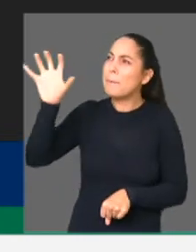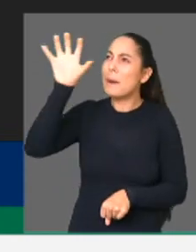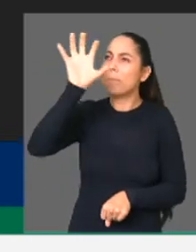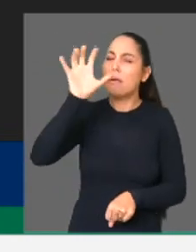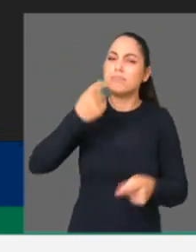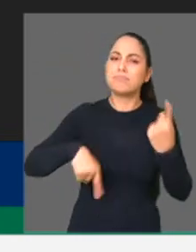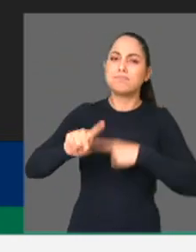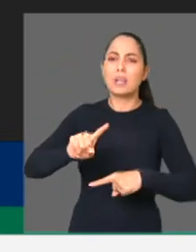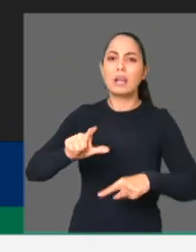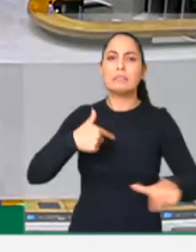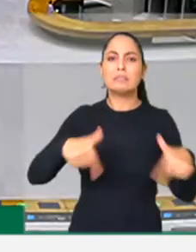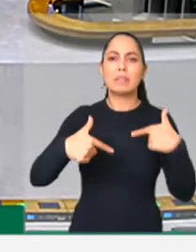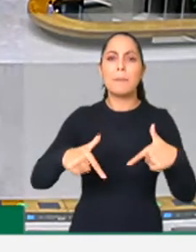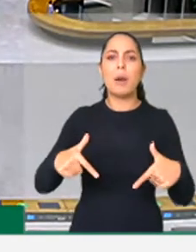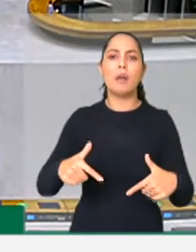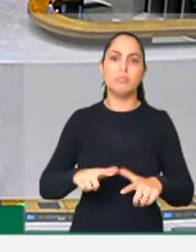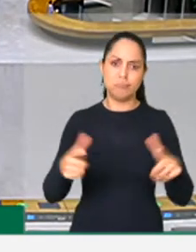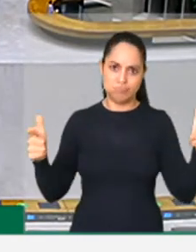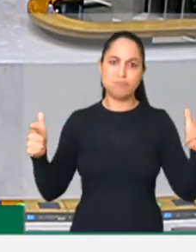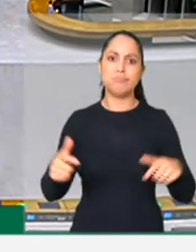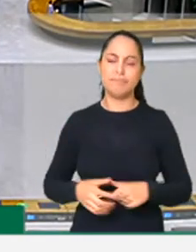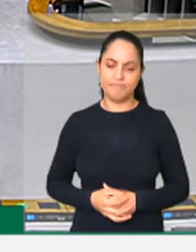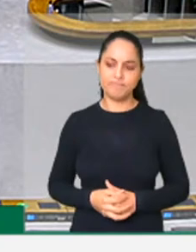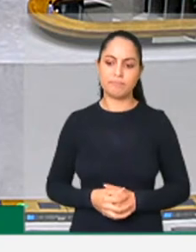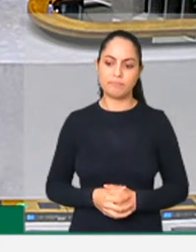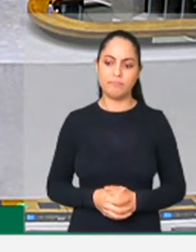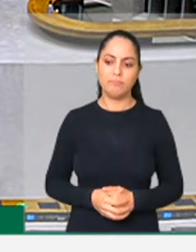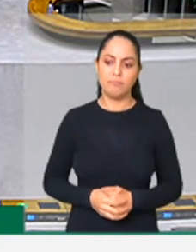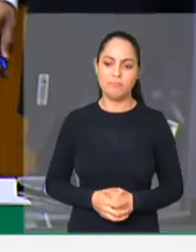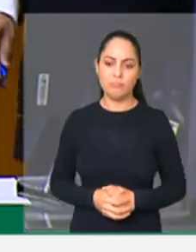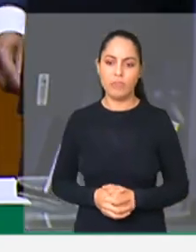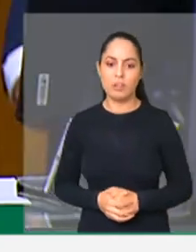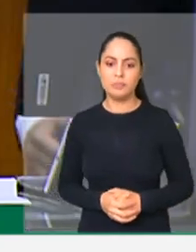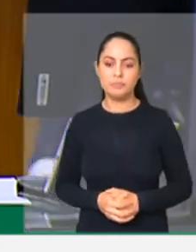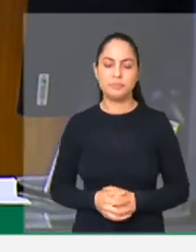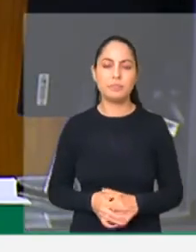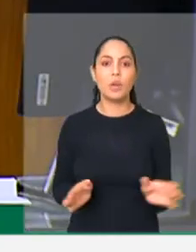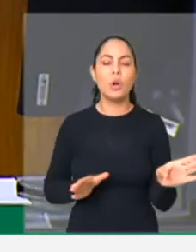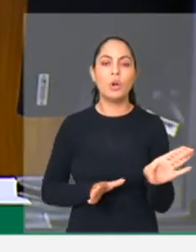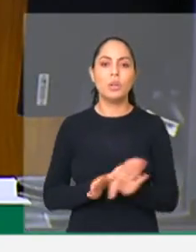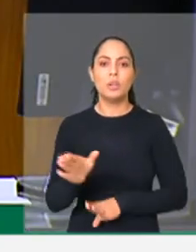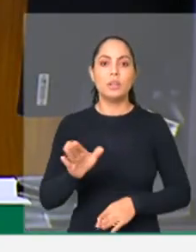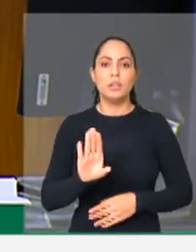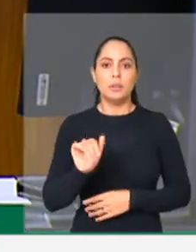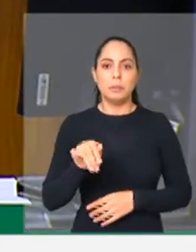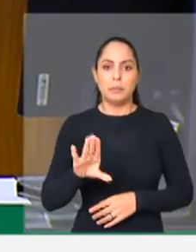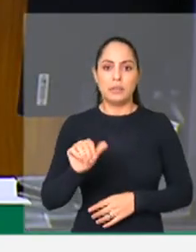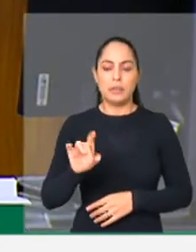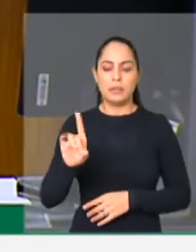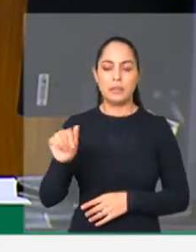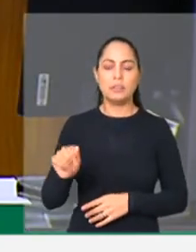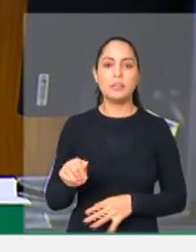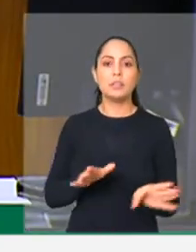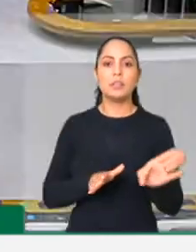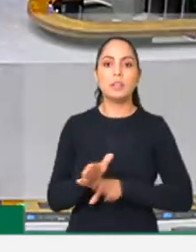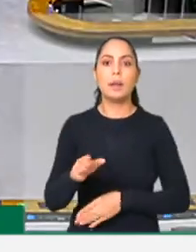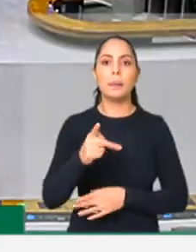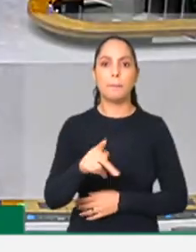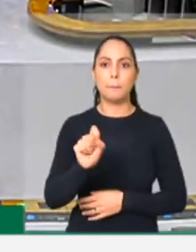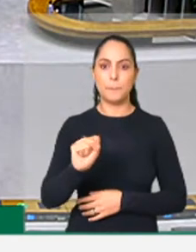ORIENTA O PSL? -- [DEPUTADO]: PRESIDENTE O PSL ORIENTA SIM. -- [PRESIDENTE]: COMO ORIENTA O PT? -- [DEPUTADO]: PRESIDENTE O PT ORIENTA NÃO.